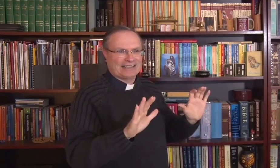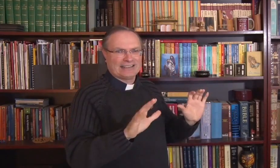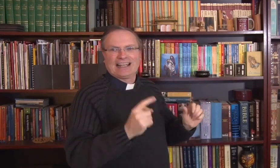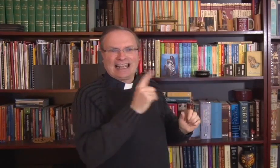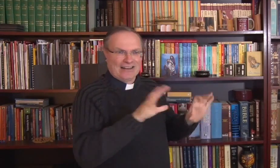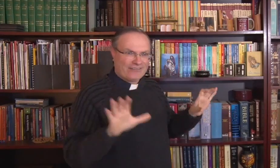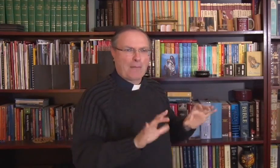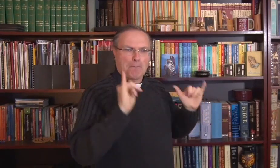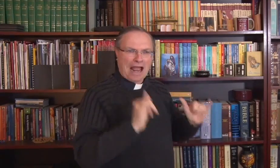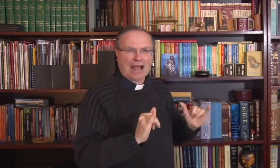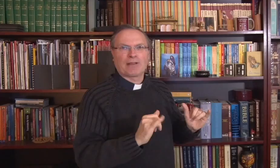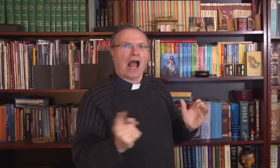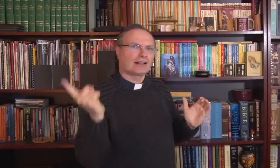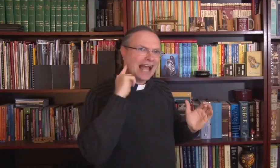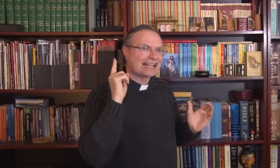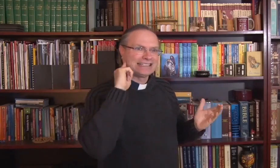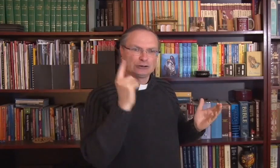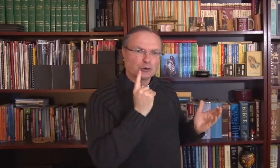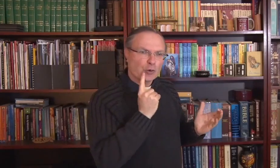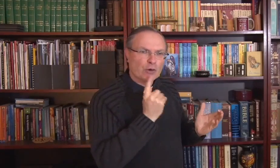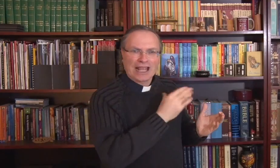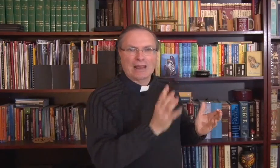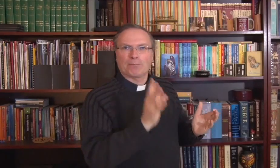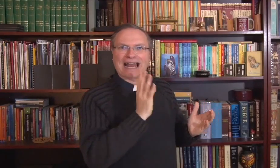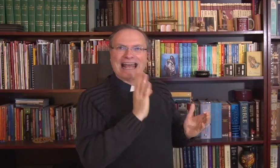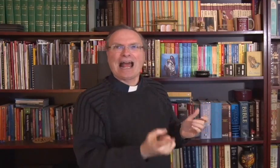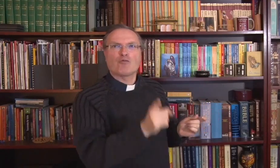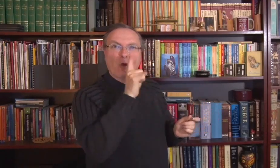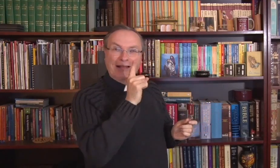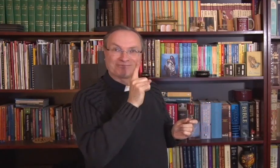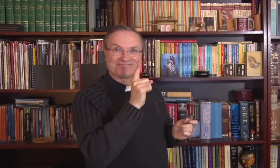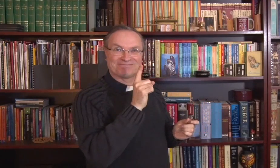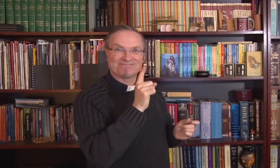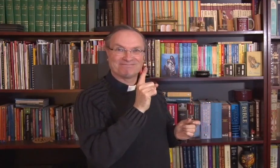il fait même entendre les sourds et parler les muets.»